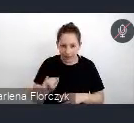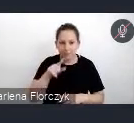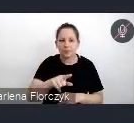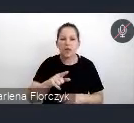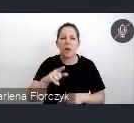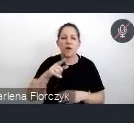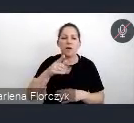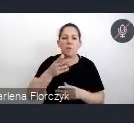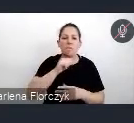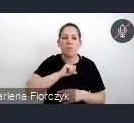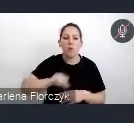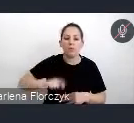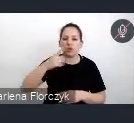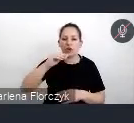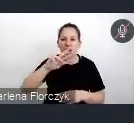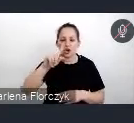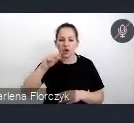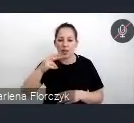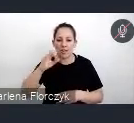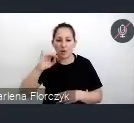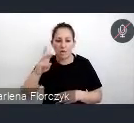oraz Dyrektor Biura Związku Miast Polskich, pan Andrzej Porawski.